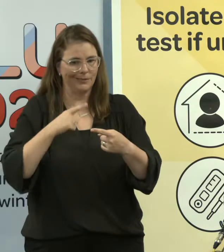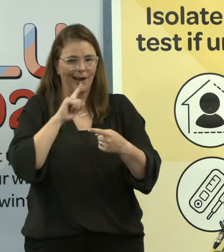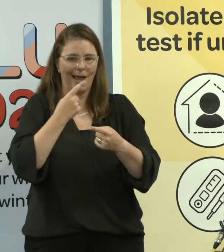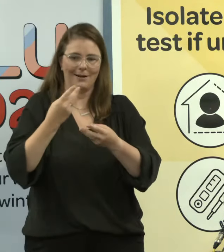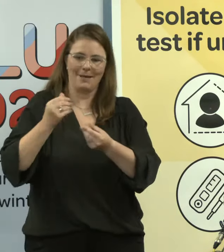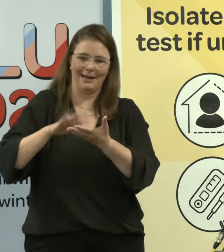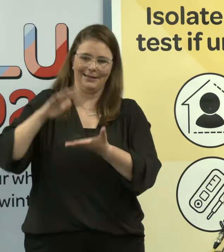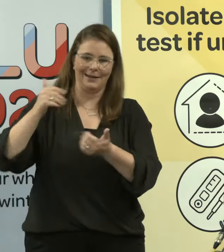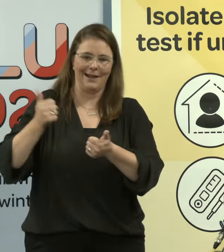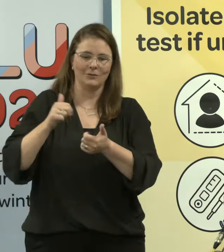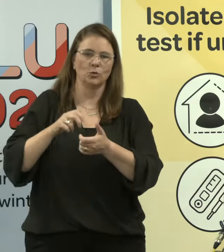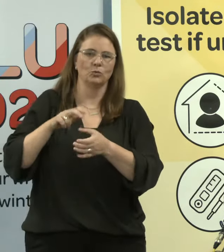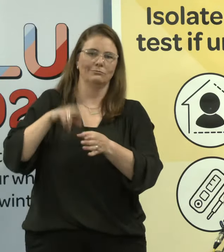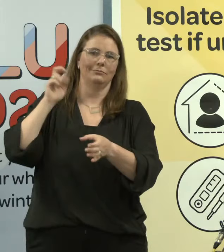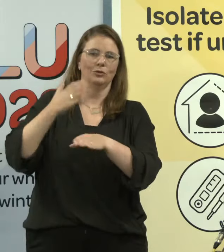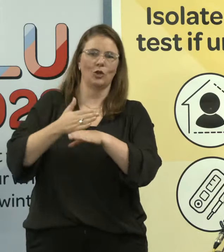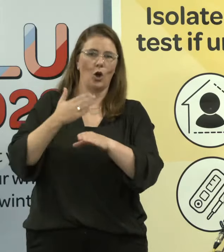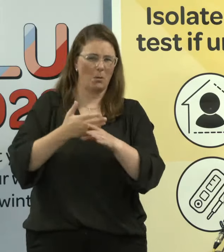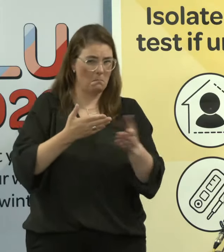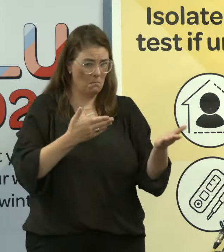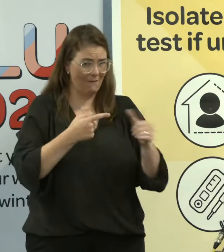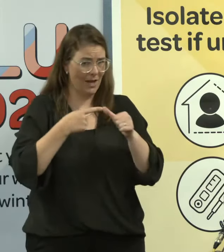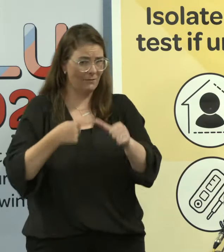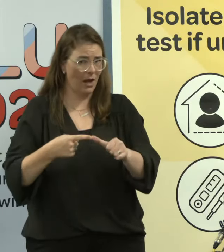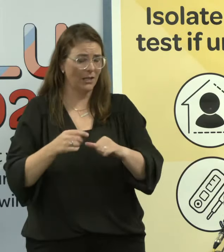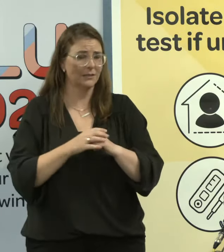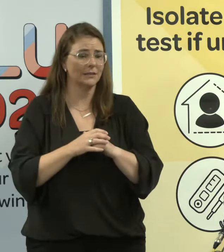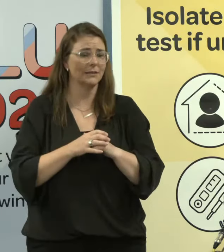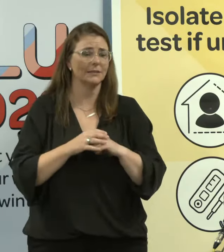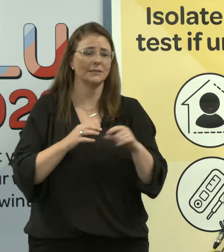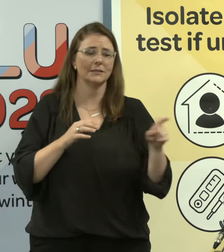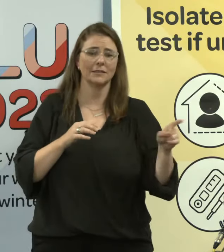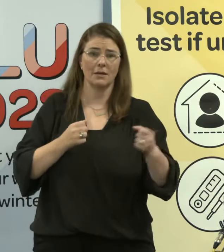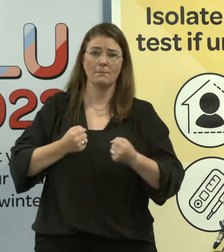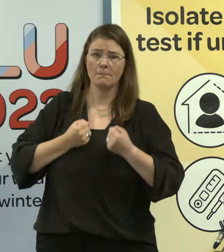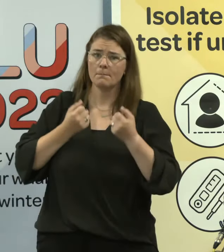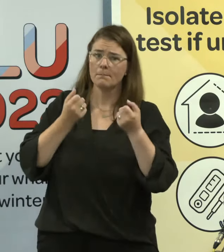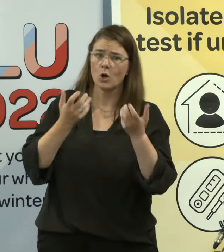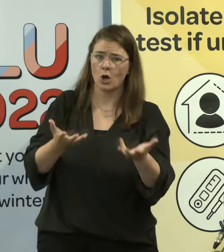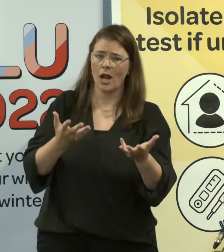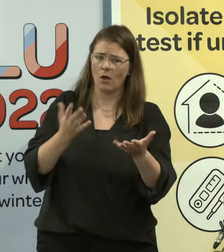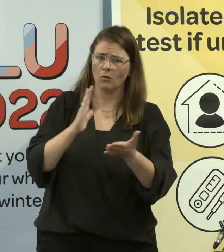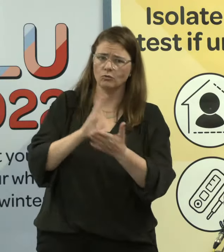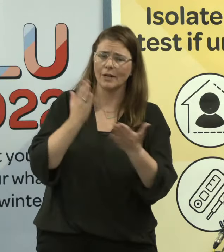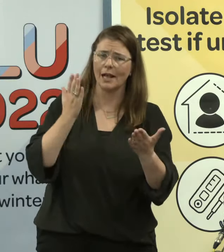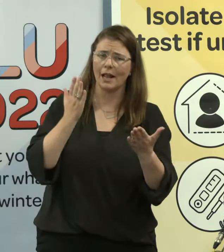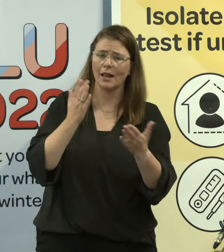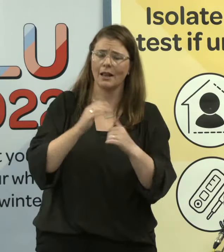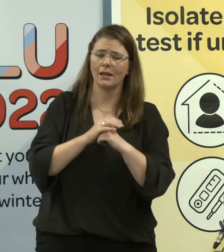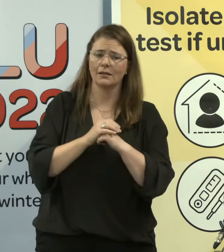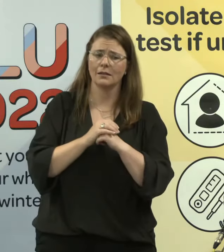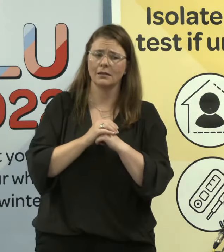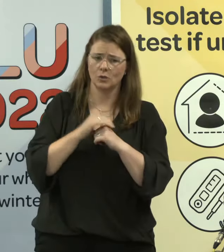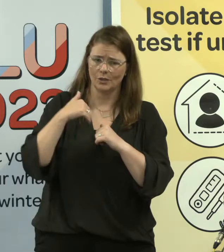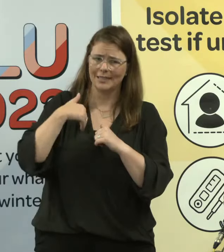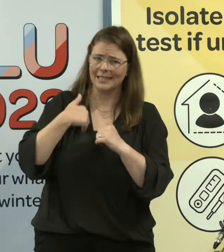tohutohu kei a koe mo etahi atu Kiwi i muri i enei e rua e